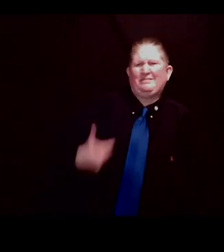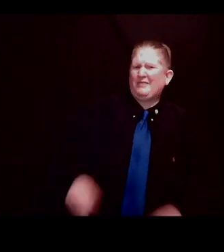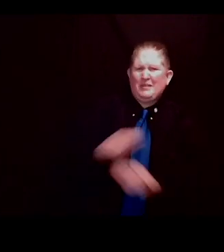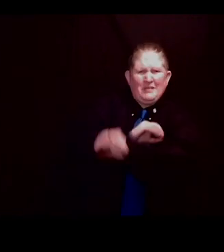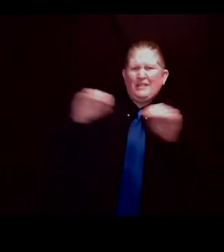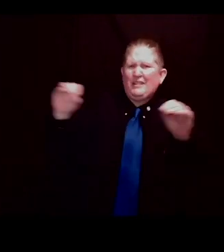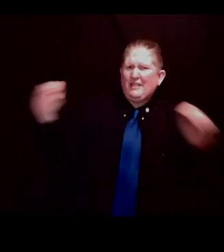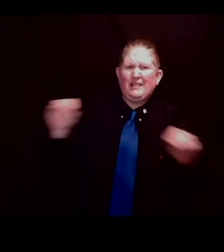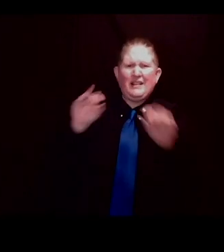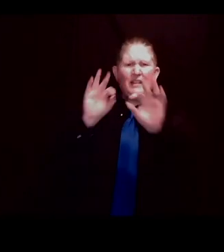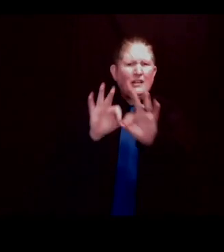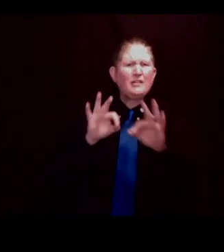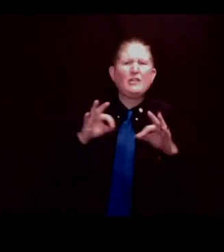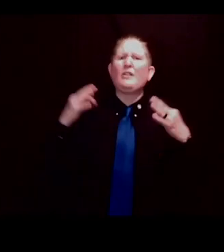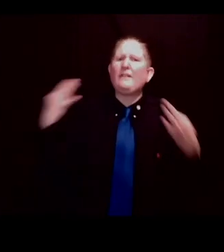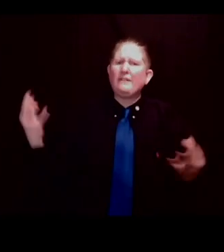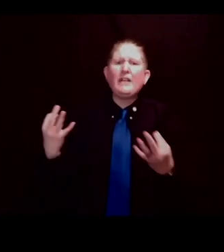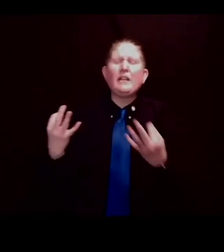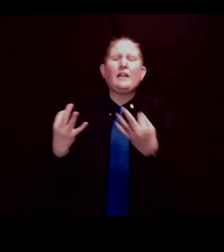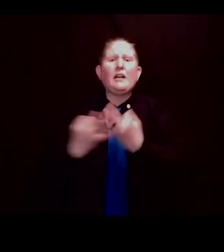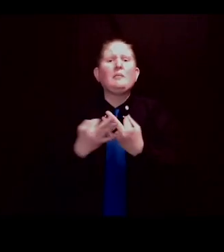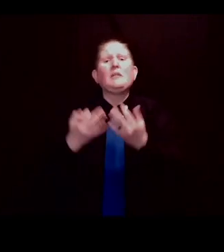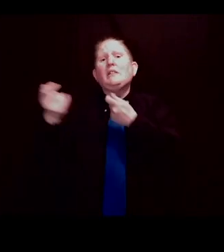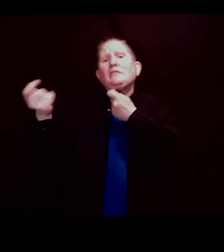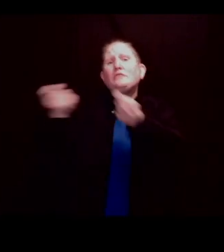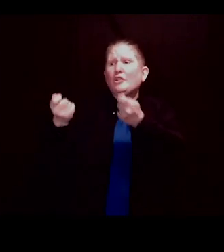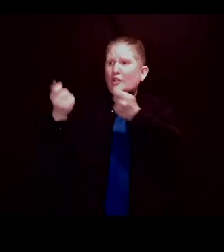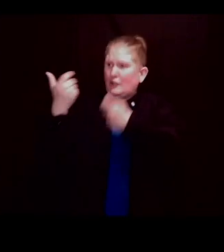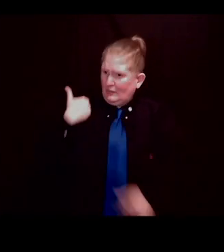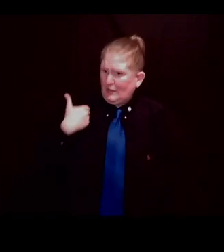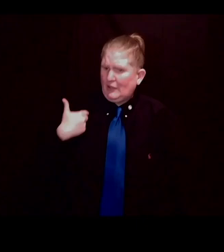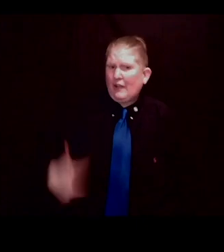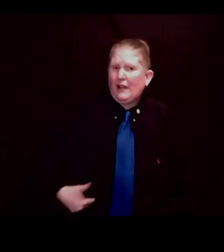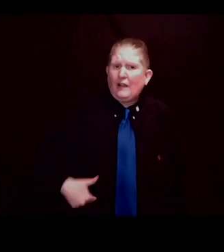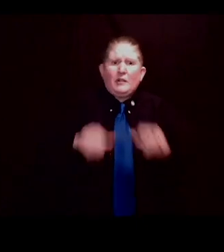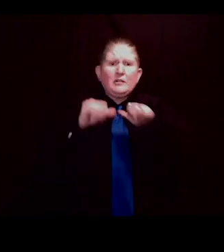No voy a dejar que ninguna familia me cambie